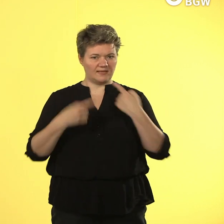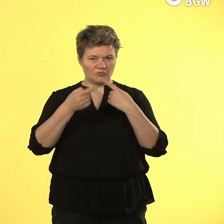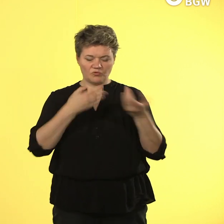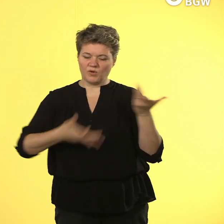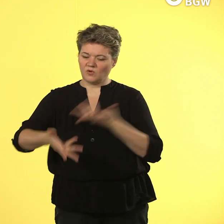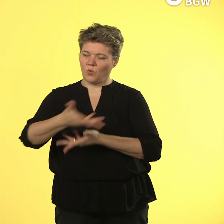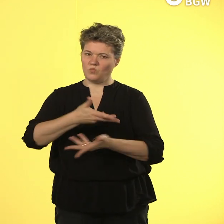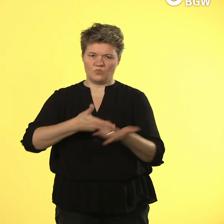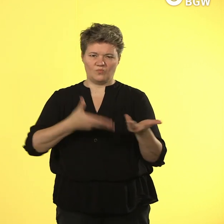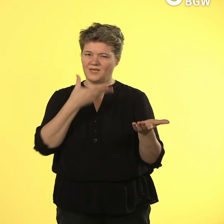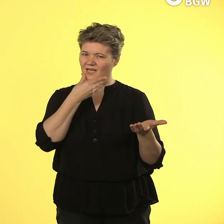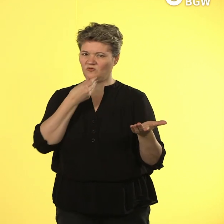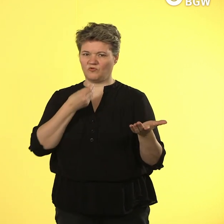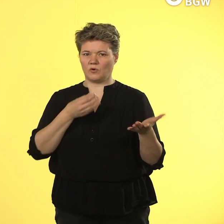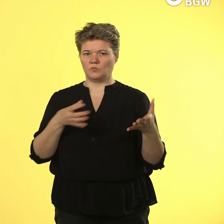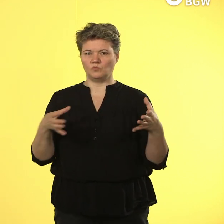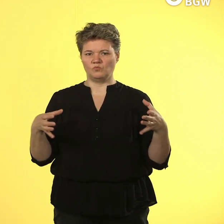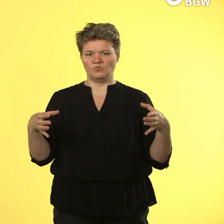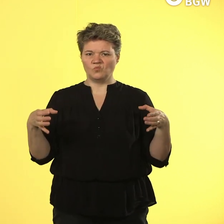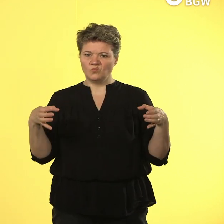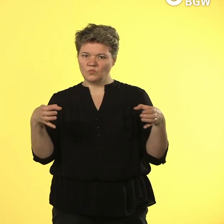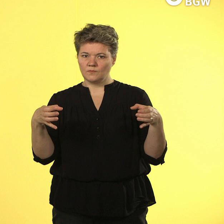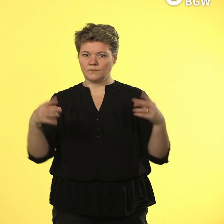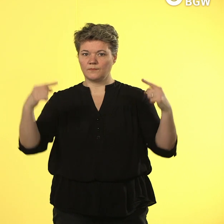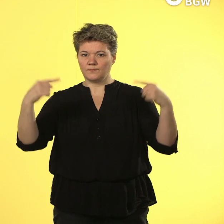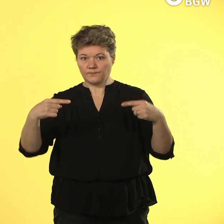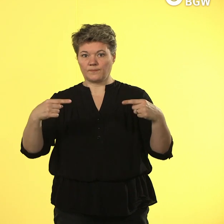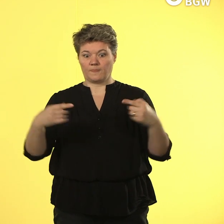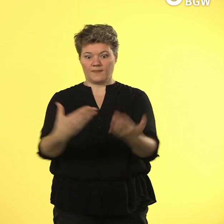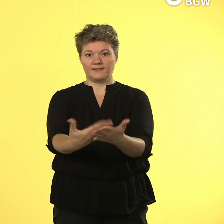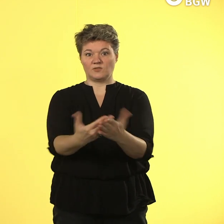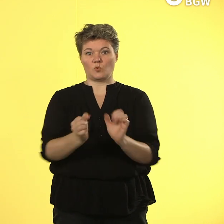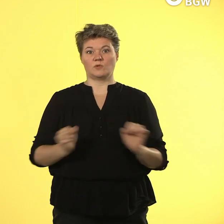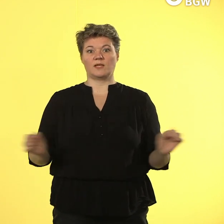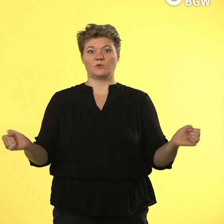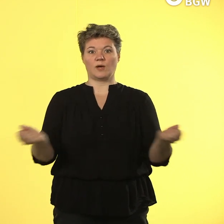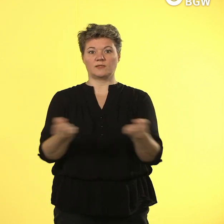In dieser belasteten Situation, kam dann auch noch Corona.